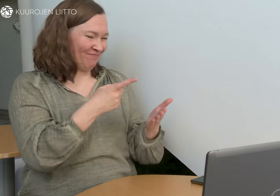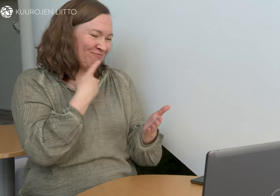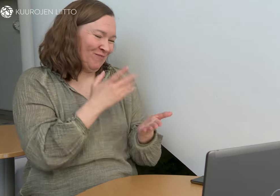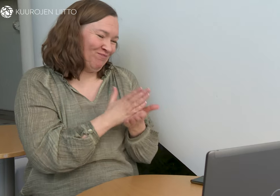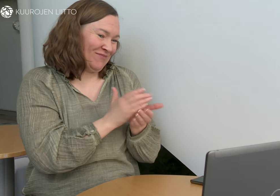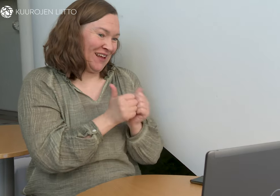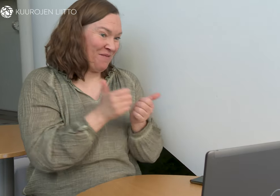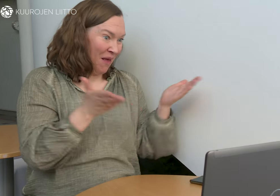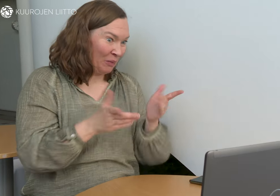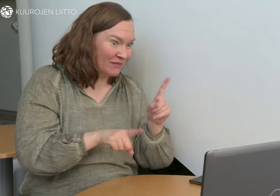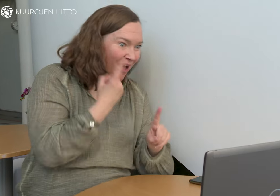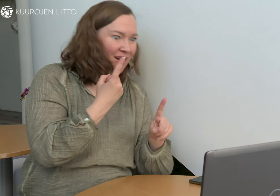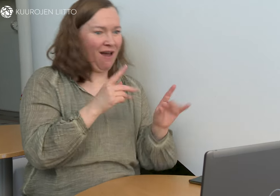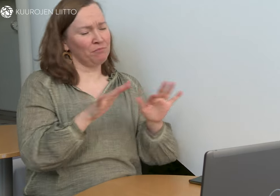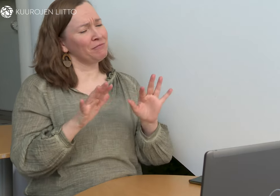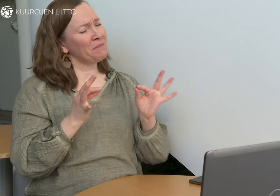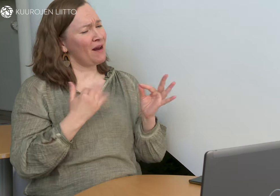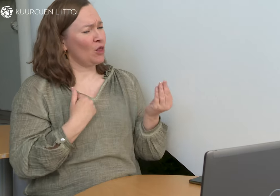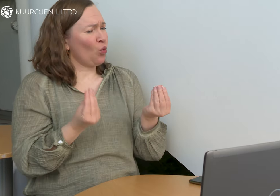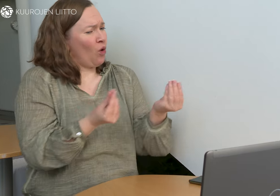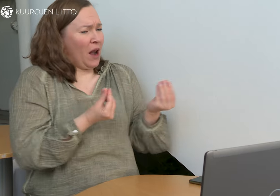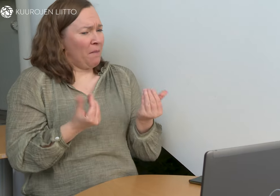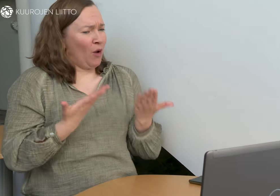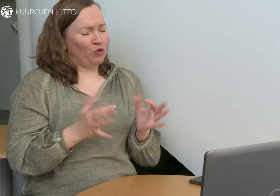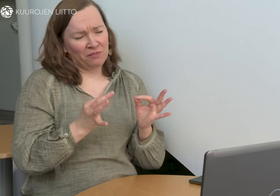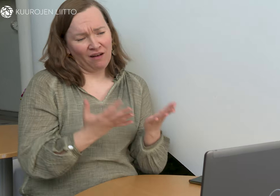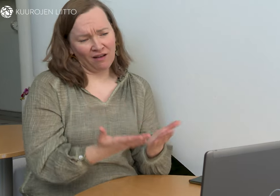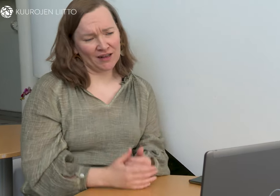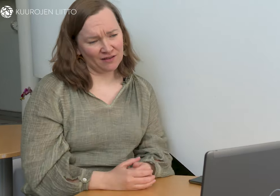Kilpailutuksen alkamisen otitkin jo esille, - vaan millainen tunnelma tällä hetkellä vallitsee?